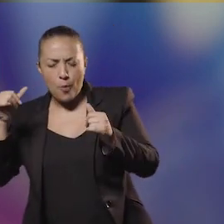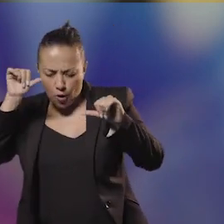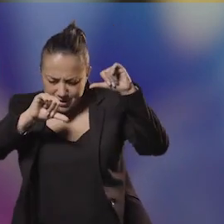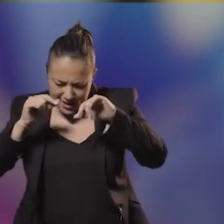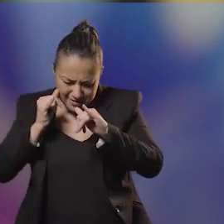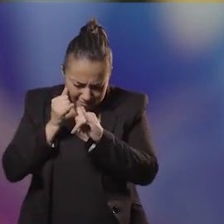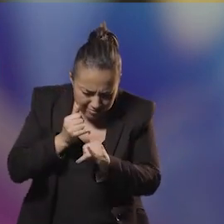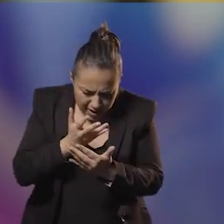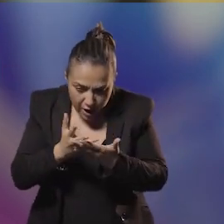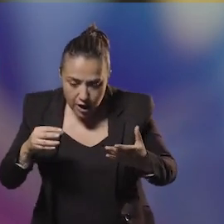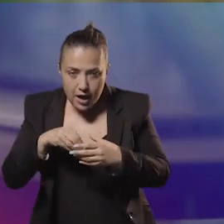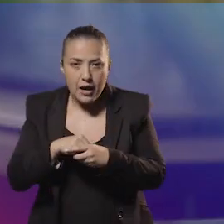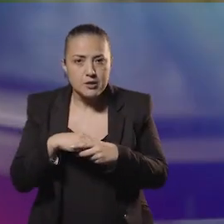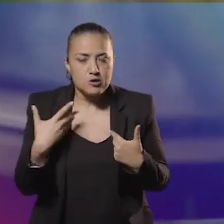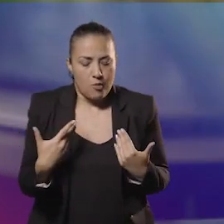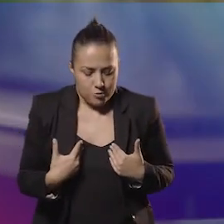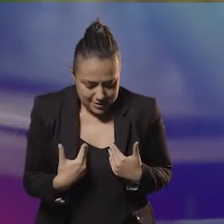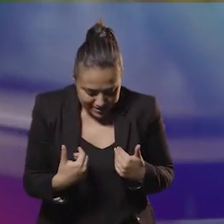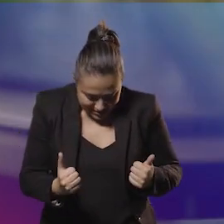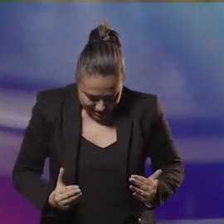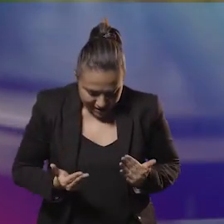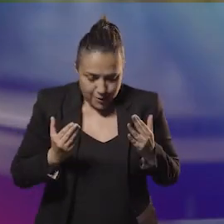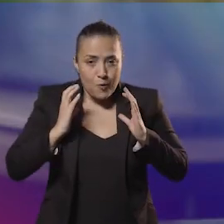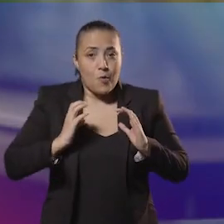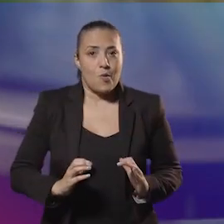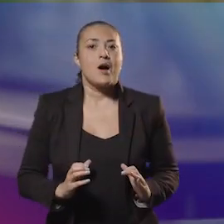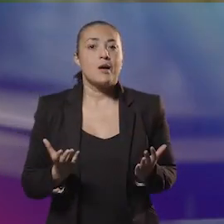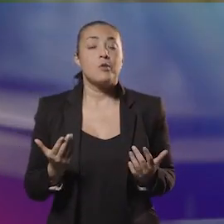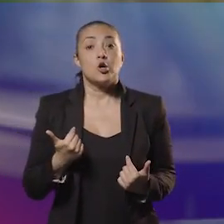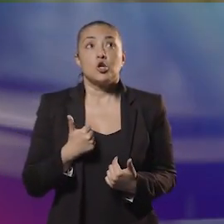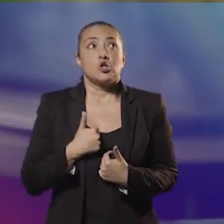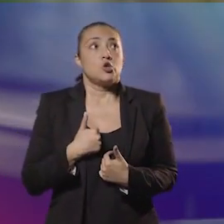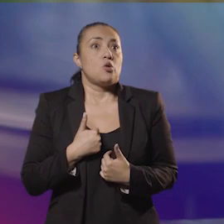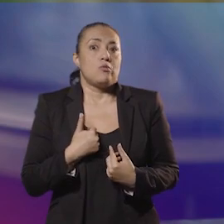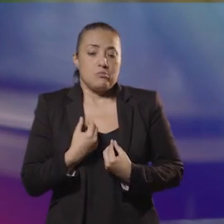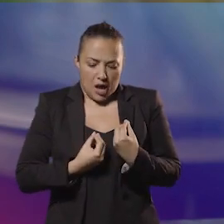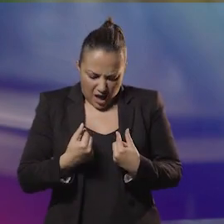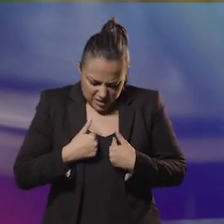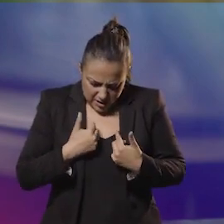lo que hacemos es sanarnos como pueblo. O sea, si yo hago algo conmigo